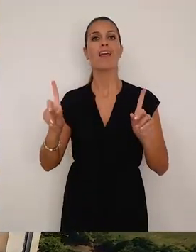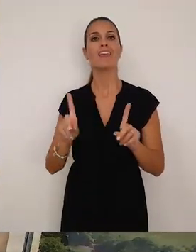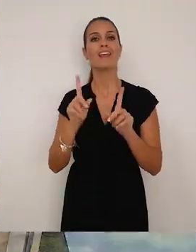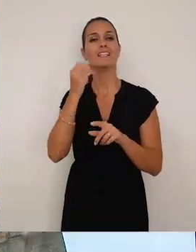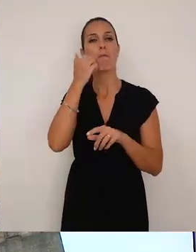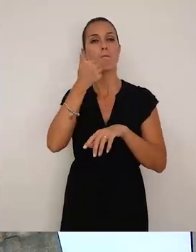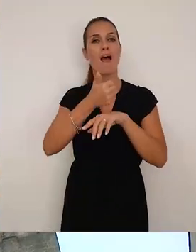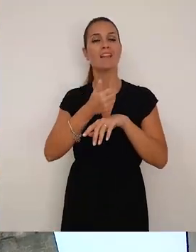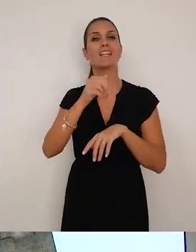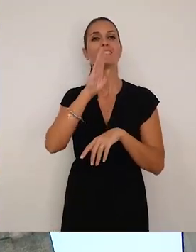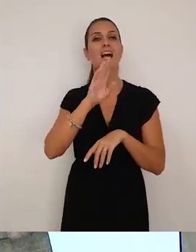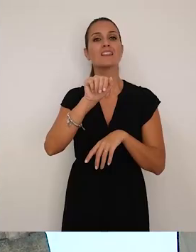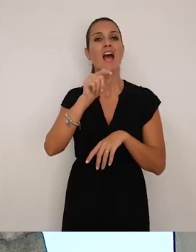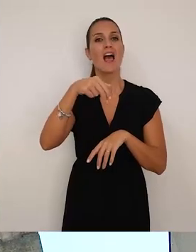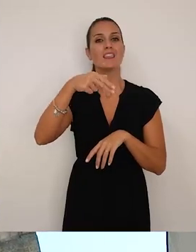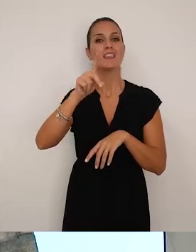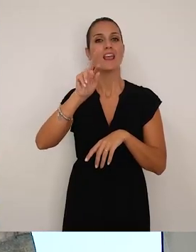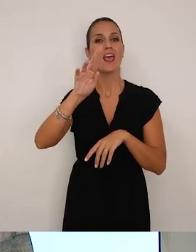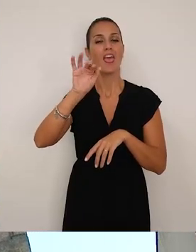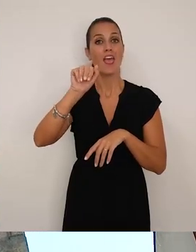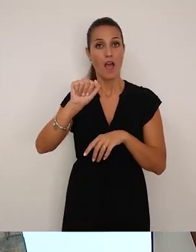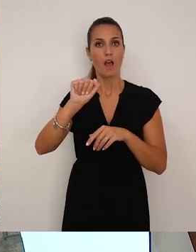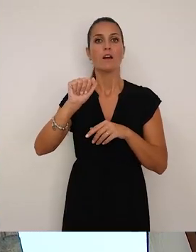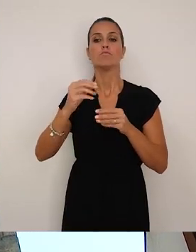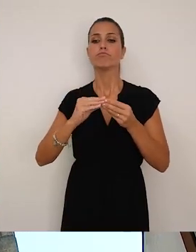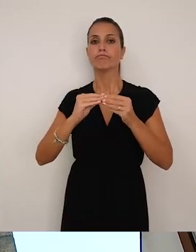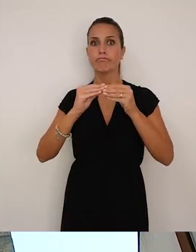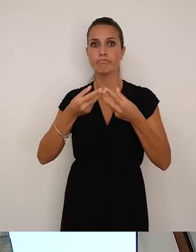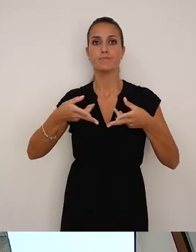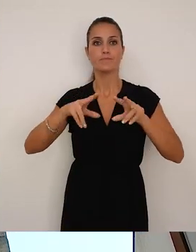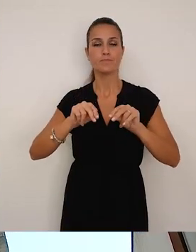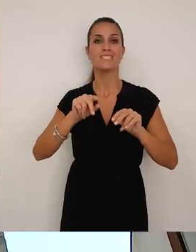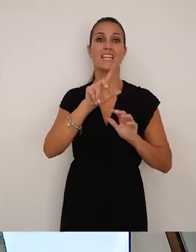Chiesa matrice, dedicata a sant’Andrea e ricostruita tra il Settecento e l’Ottocento